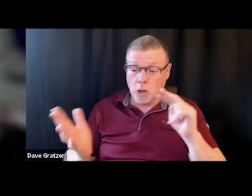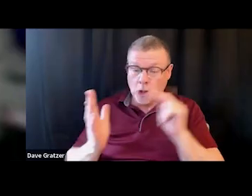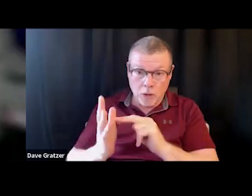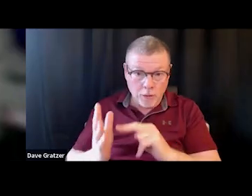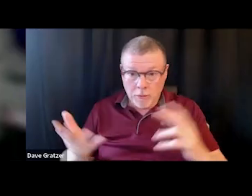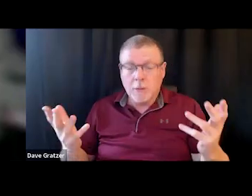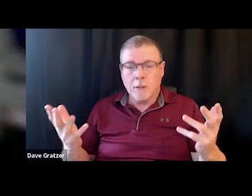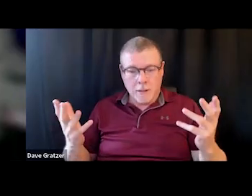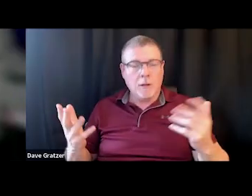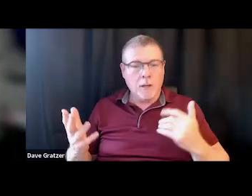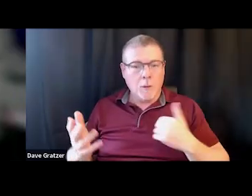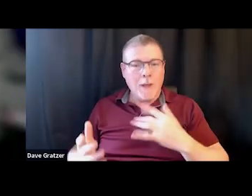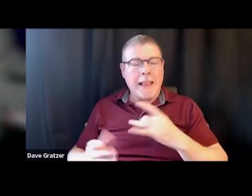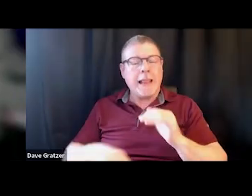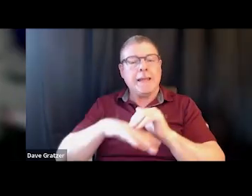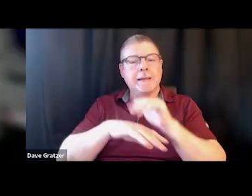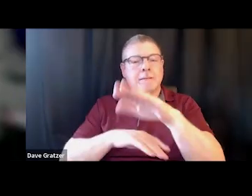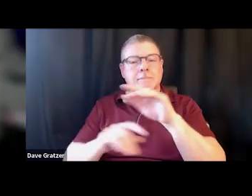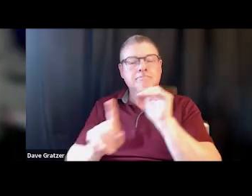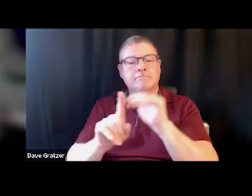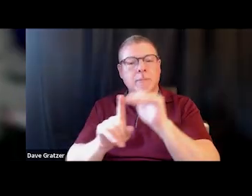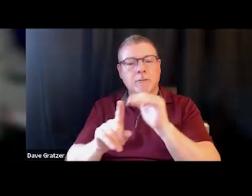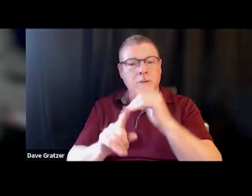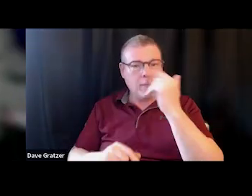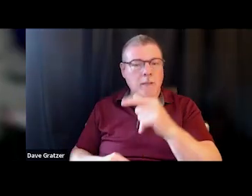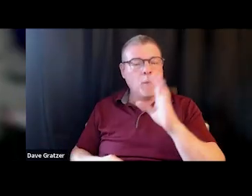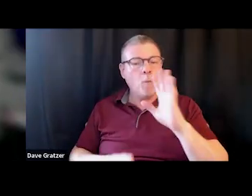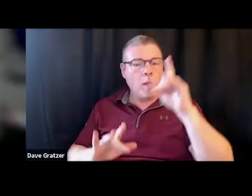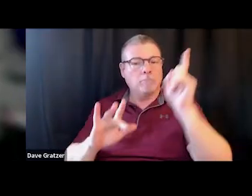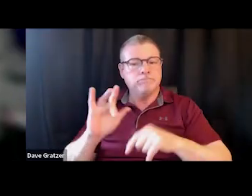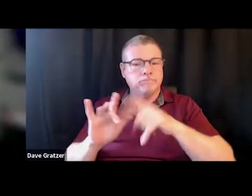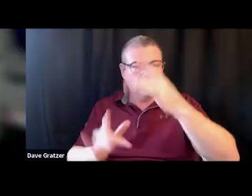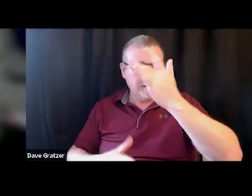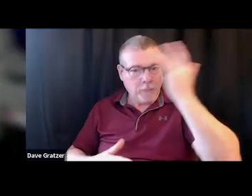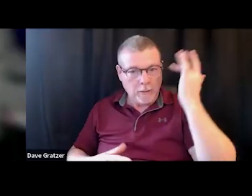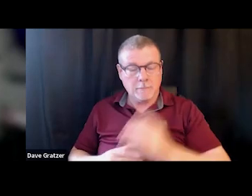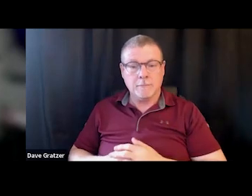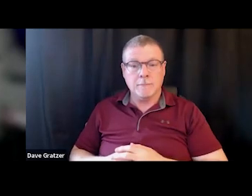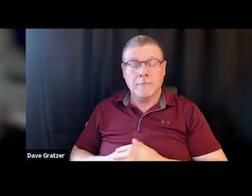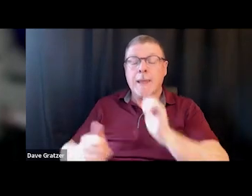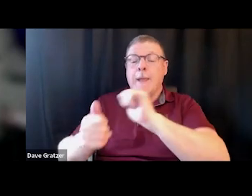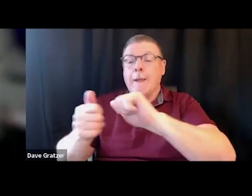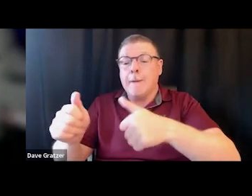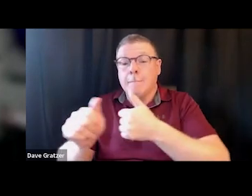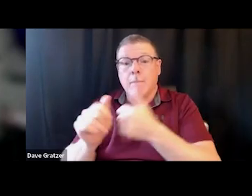Nos gusta enviar recordatorios a las personas porque podrían olvidar. Obtenemos contactos de respaldo por la misma razón.